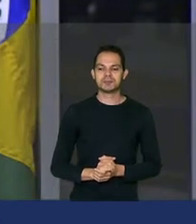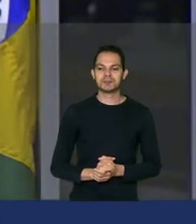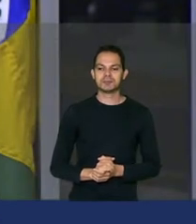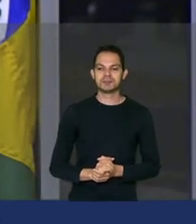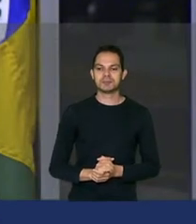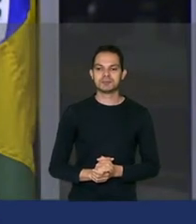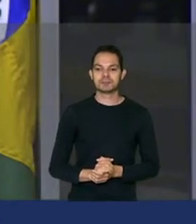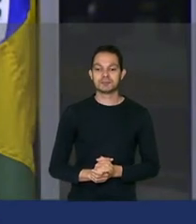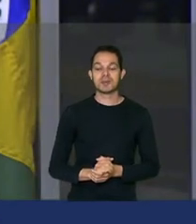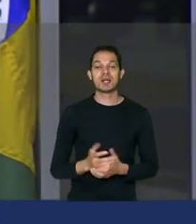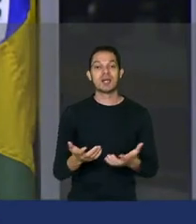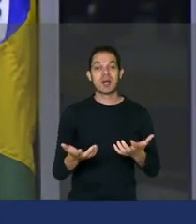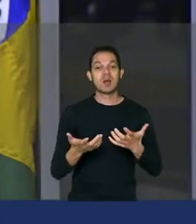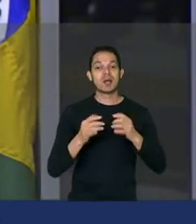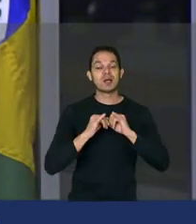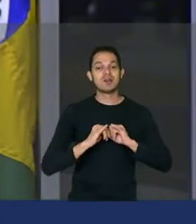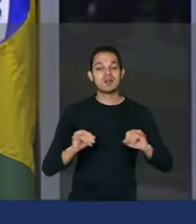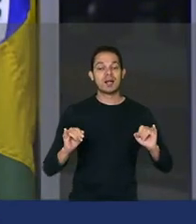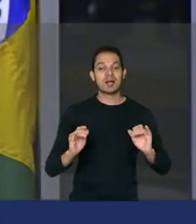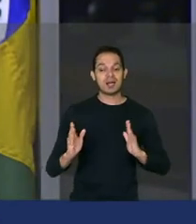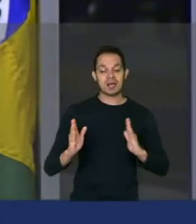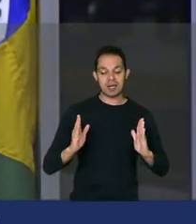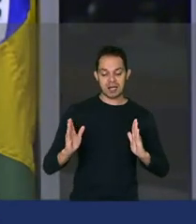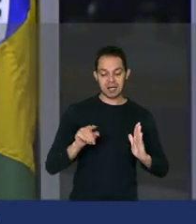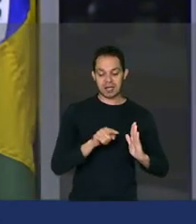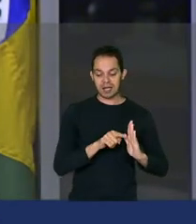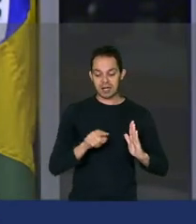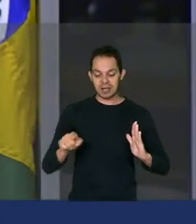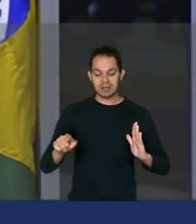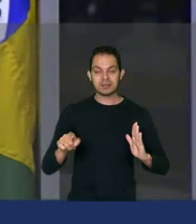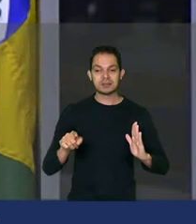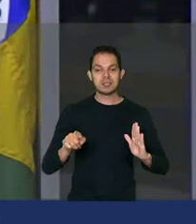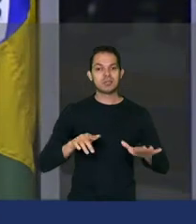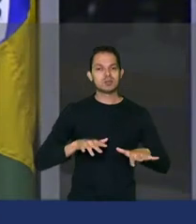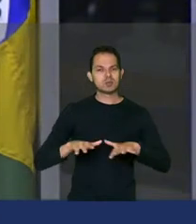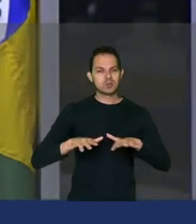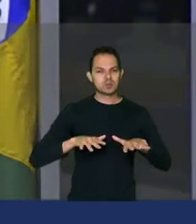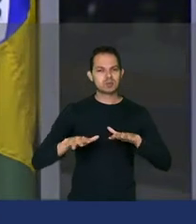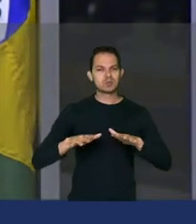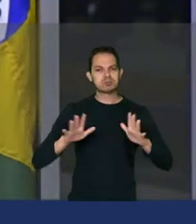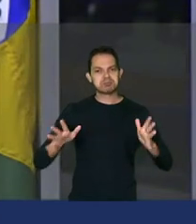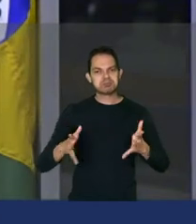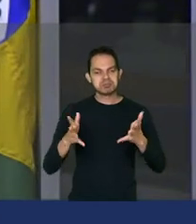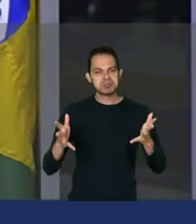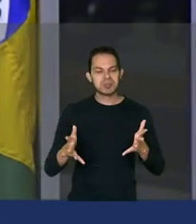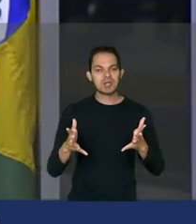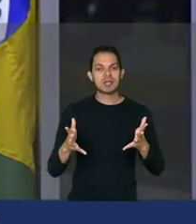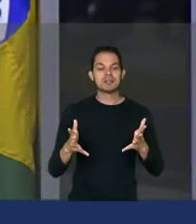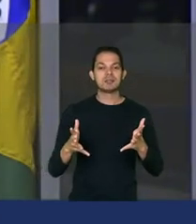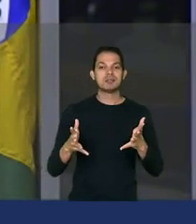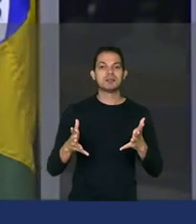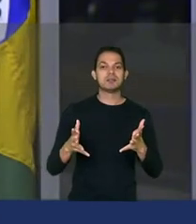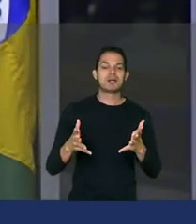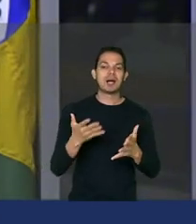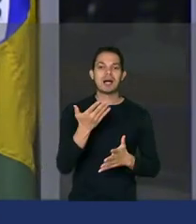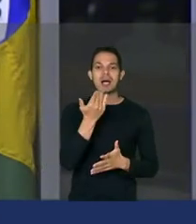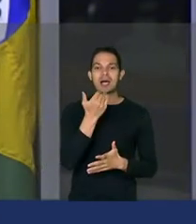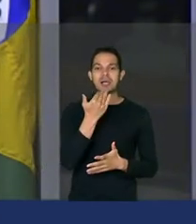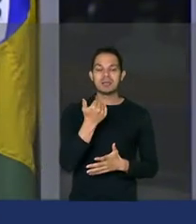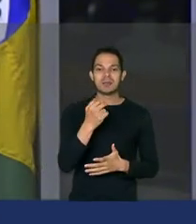QUERO AQUI PRESTAR CONTAS DE QUE NO EXERCÍCIO DO MANDATO, FRUTO DESSA MOBILIZAÇÃO, NÓS JÁ DISTRIBUÍMOS MAIS DE